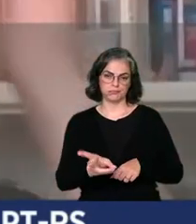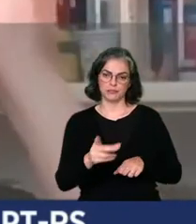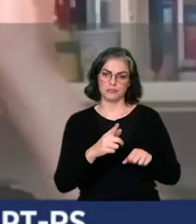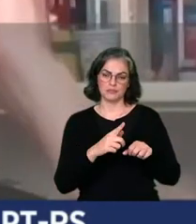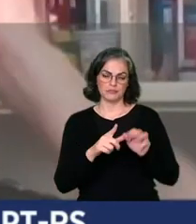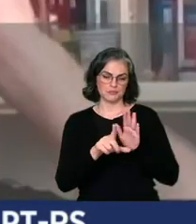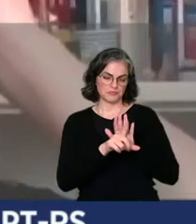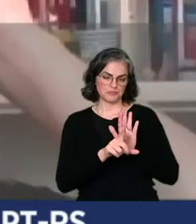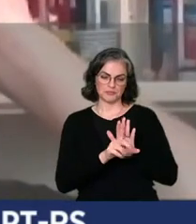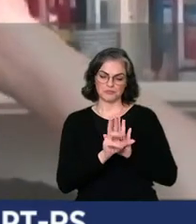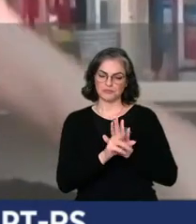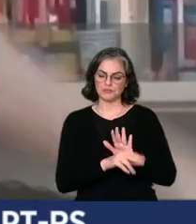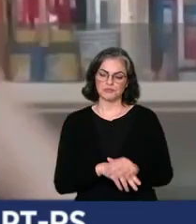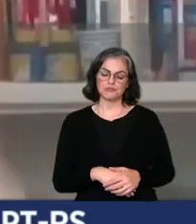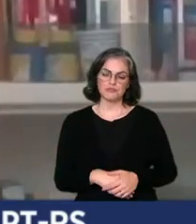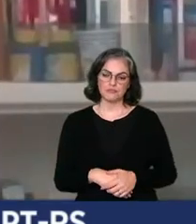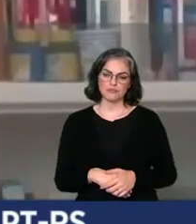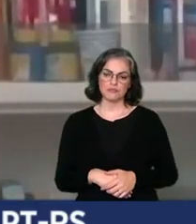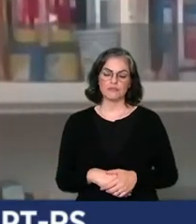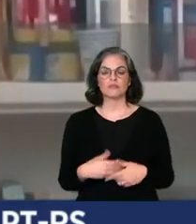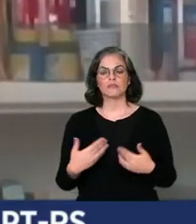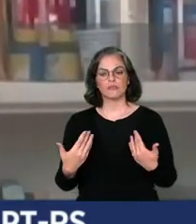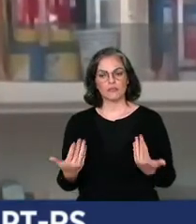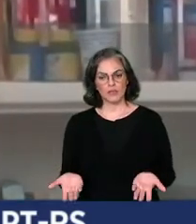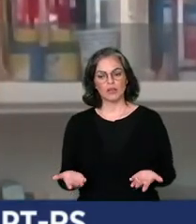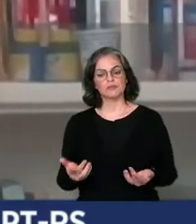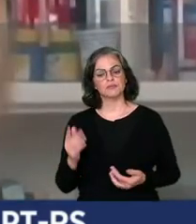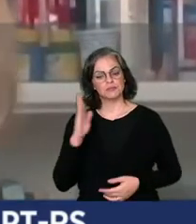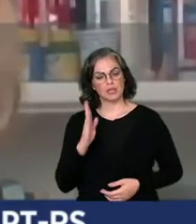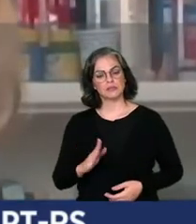QUERO REFERIR QUE OS RECURSOS SIGNIFICARÃO GRANDE DESENVOLVIMENTO E AÍ , PRESIDENTE, EU QUERO LEMBRAR